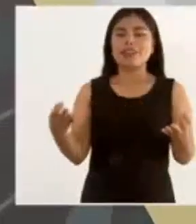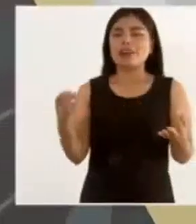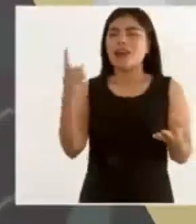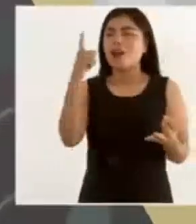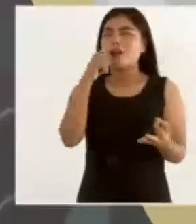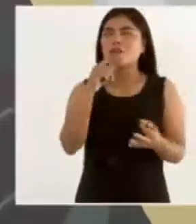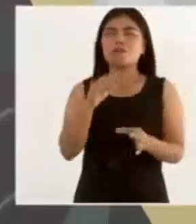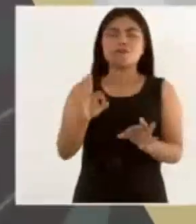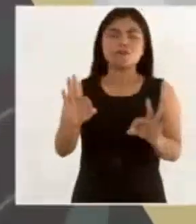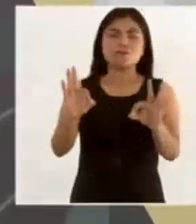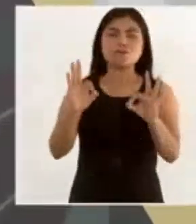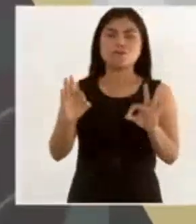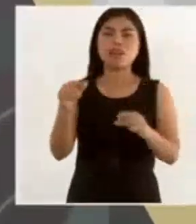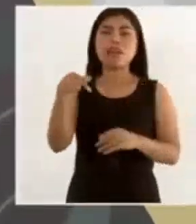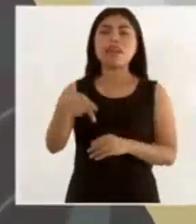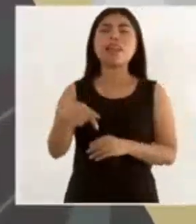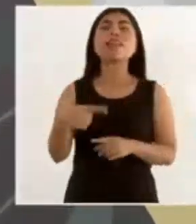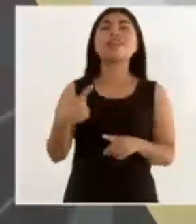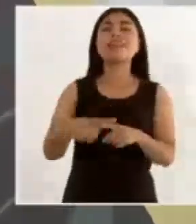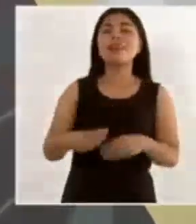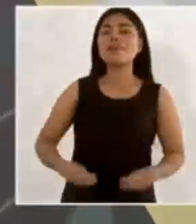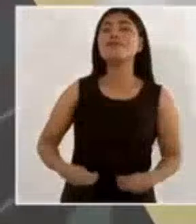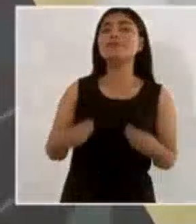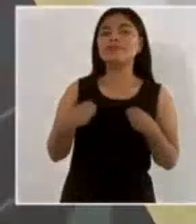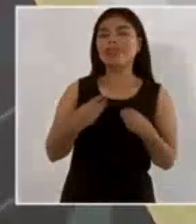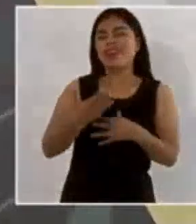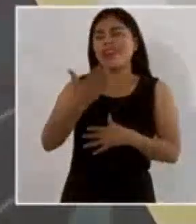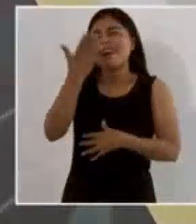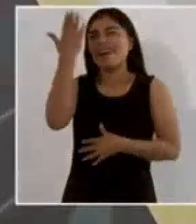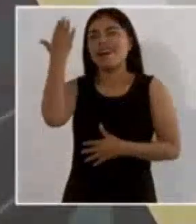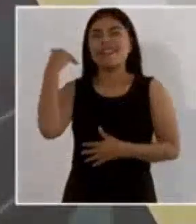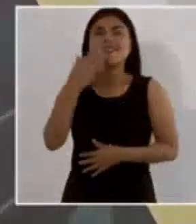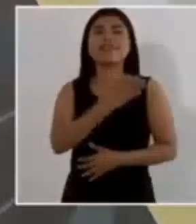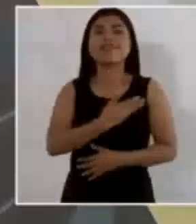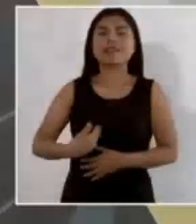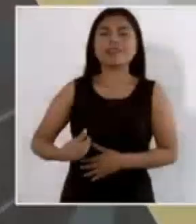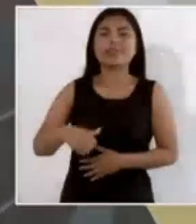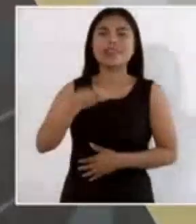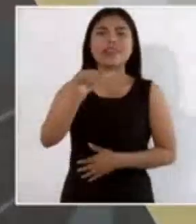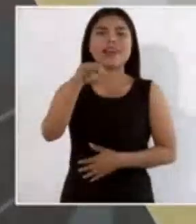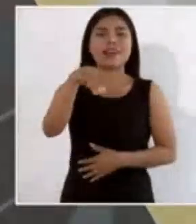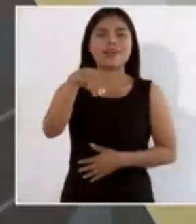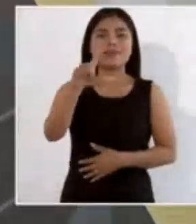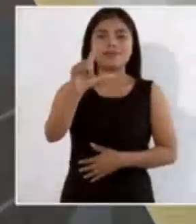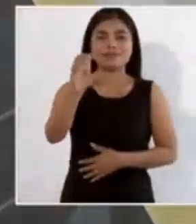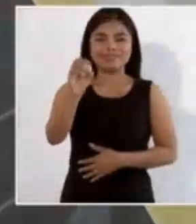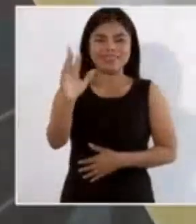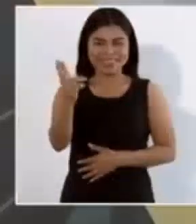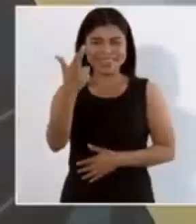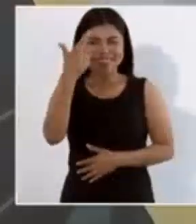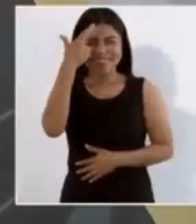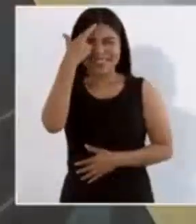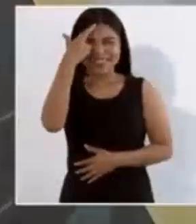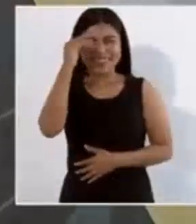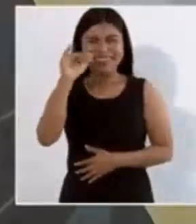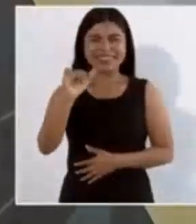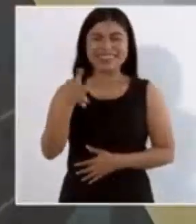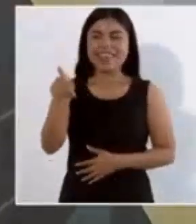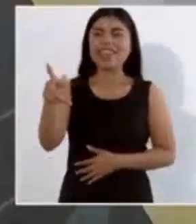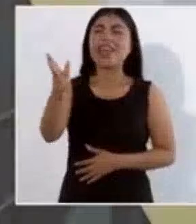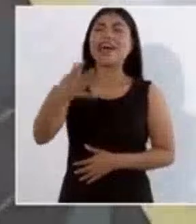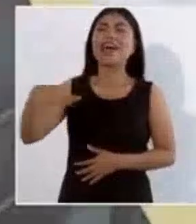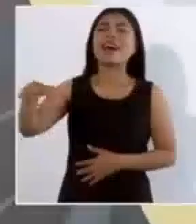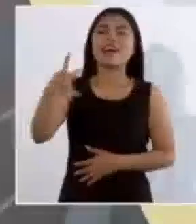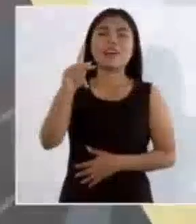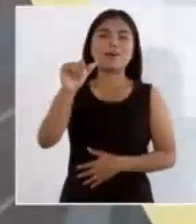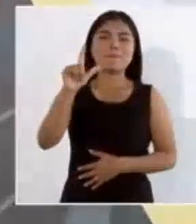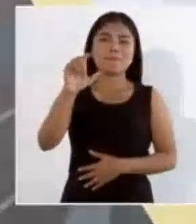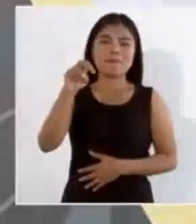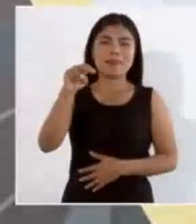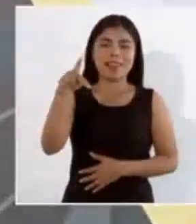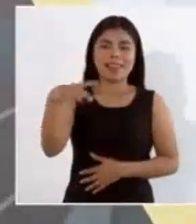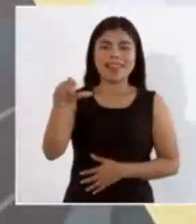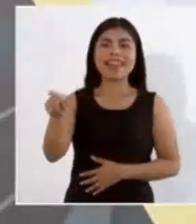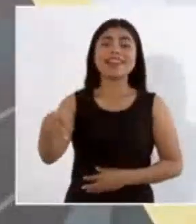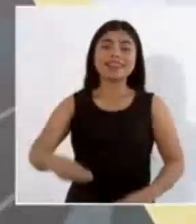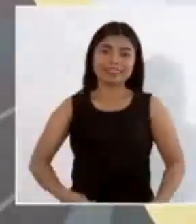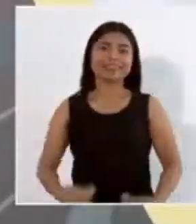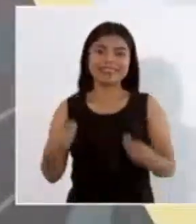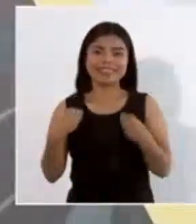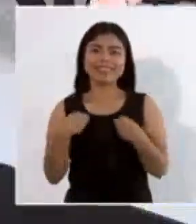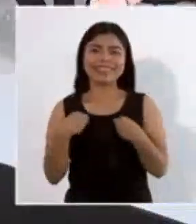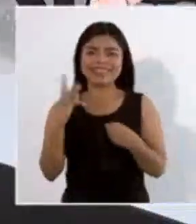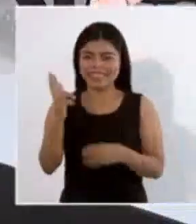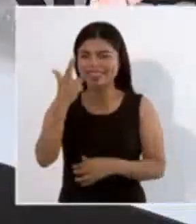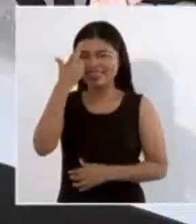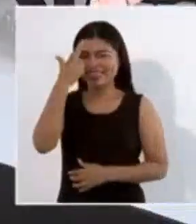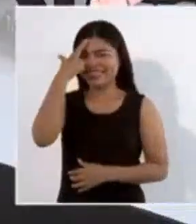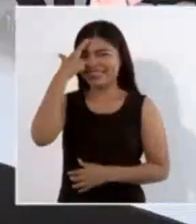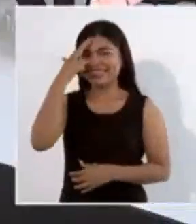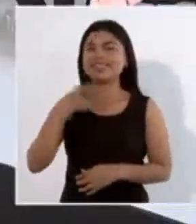Andrés Manuel López Obrador, que desde aquí, a ver que se oiga hasta Palenque.